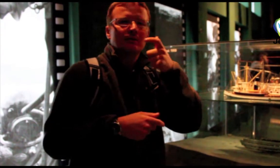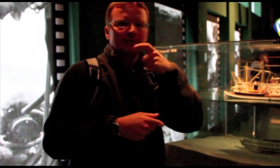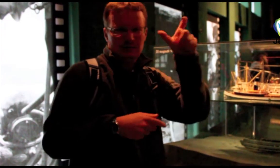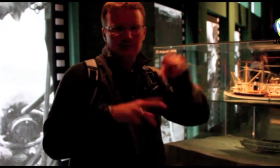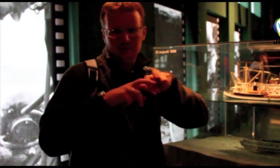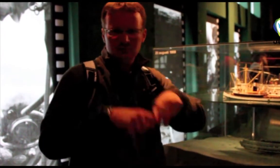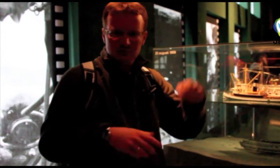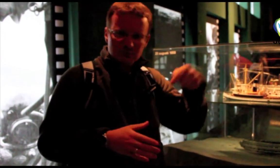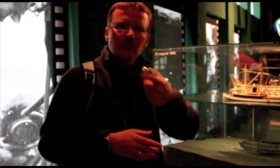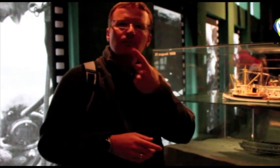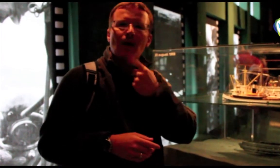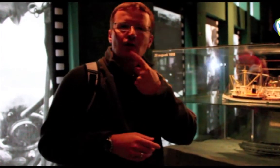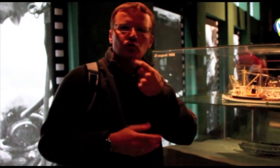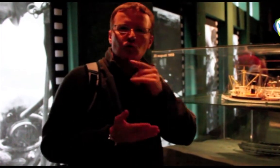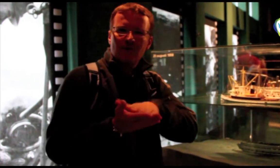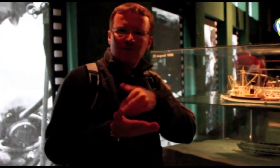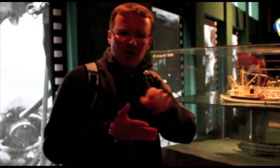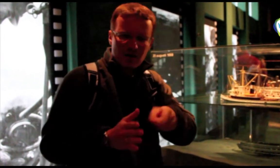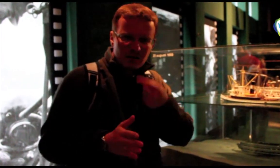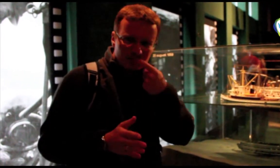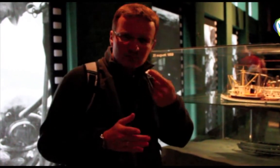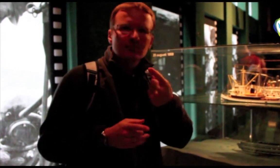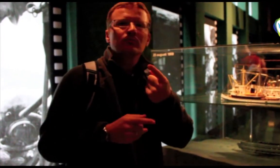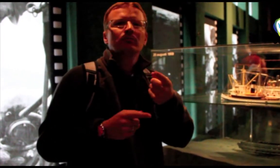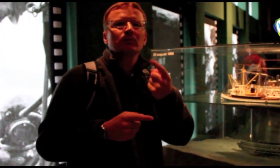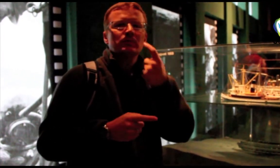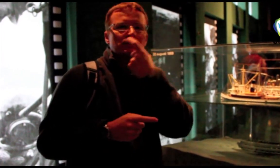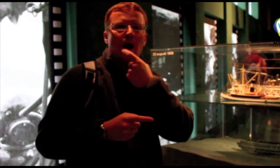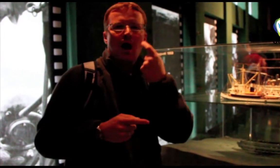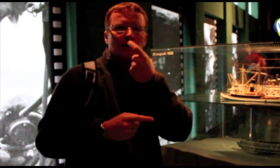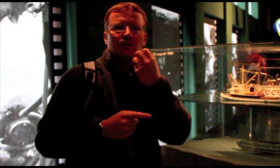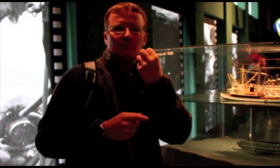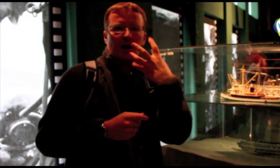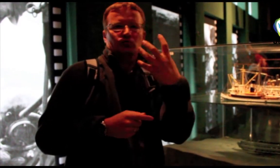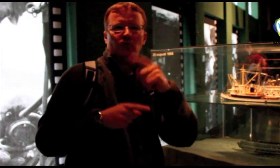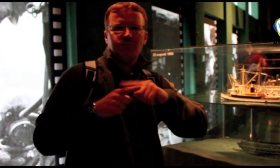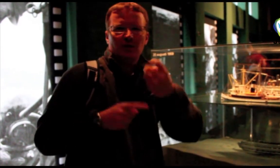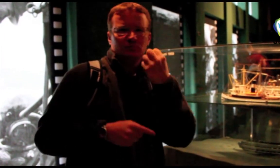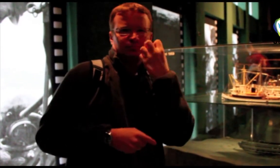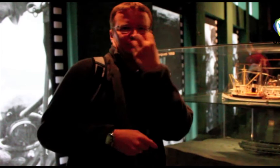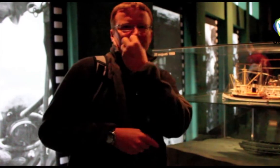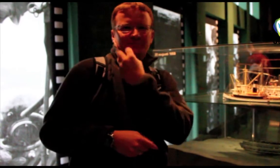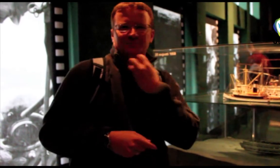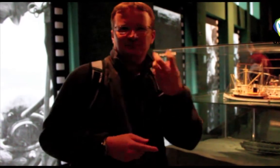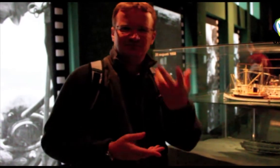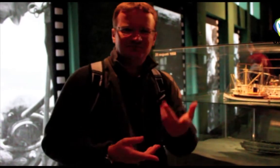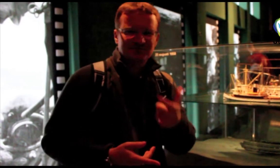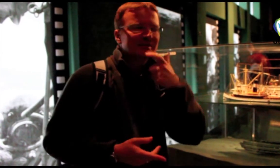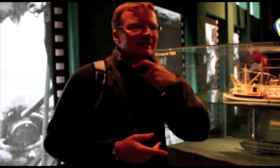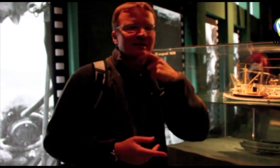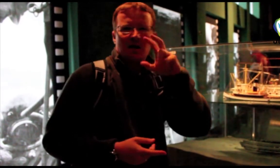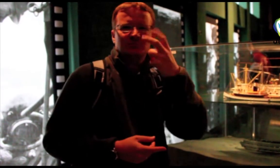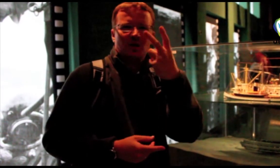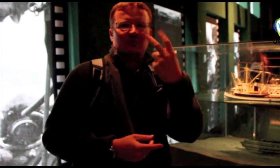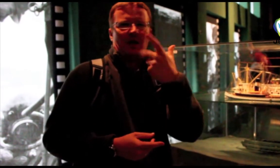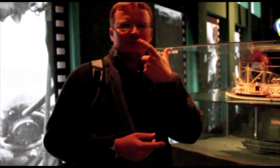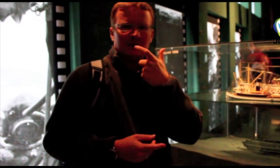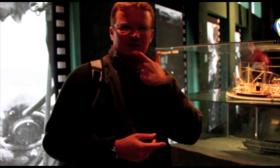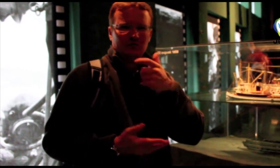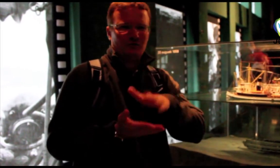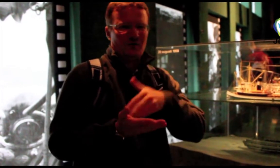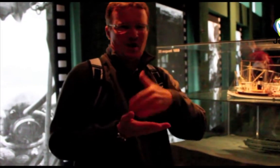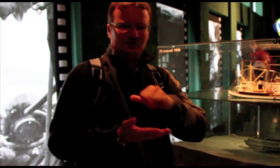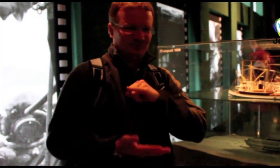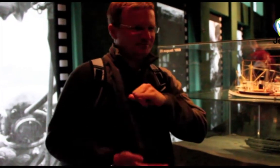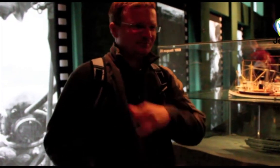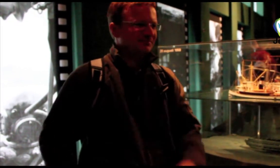A régész megkóstolta a vajat, és kisebesedett a szája. A 333 éves vajat! Érdekes!